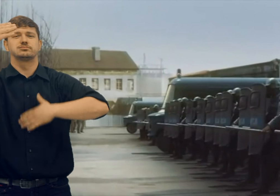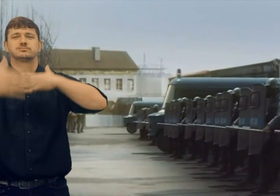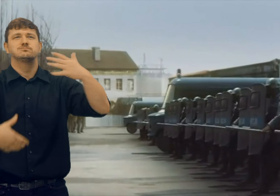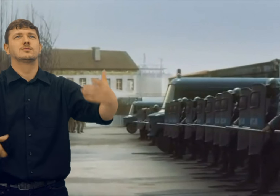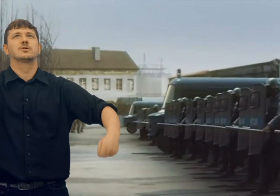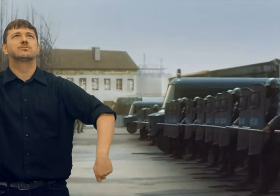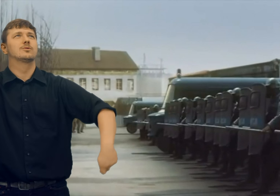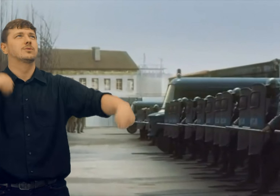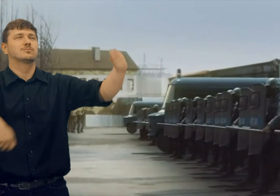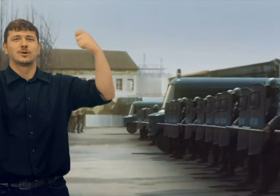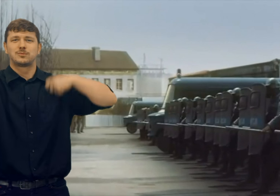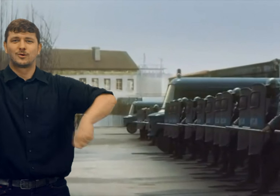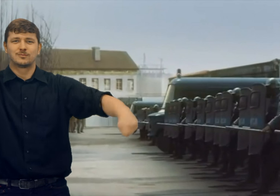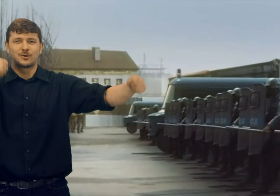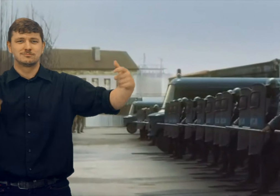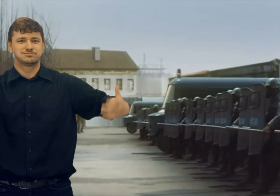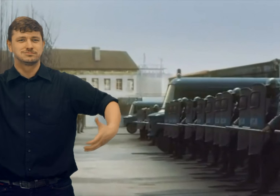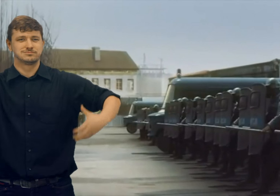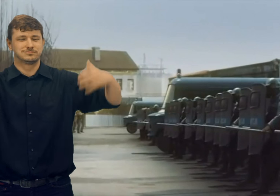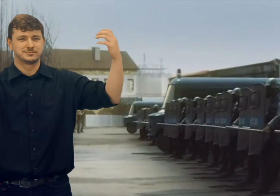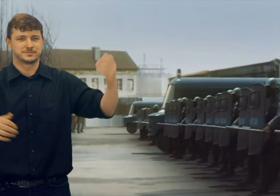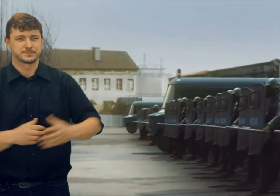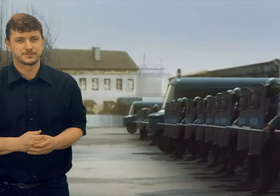Von da an baute Polen sich ihr Land wieder auf.